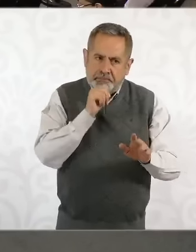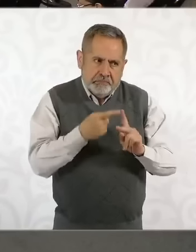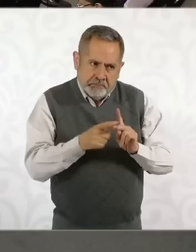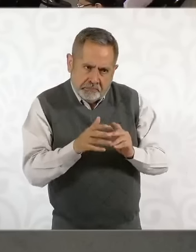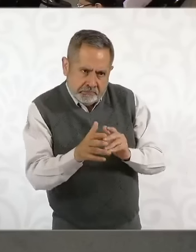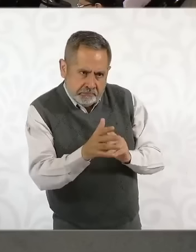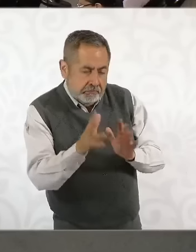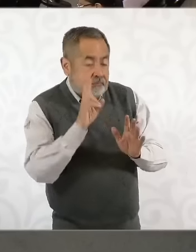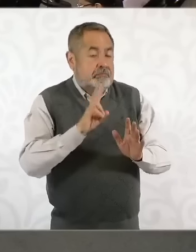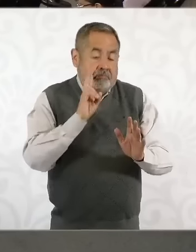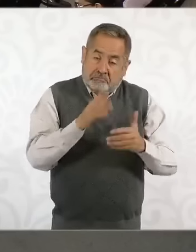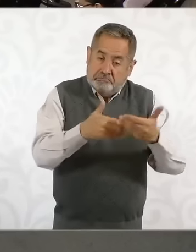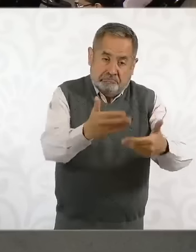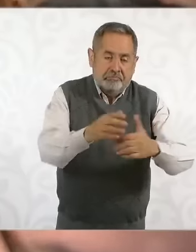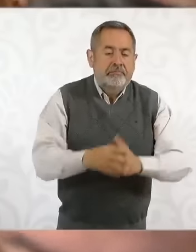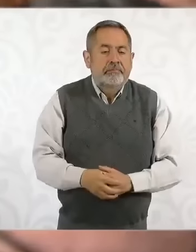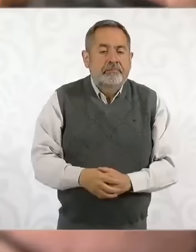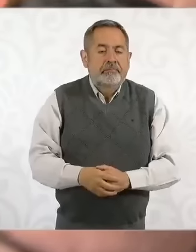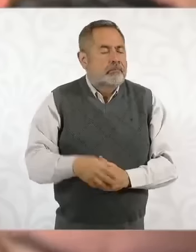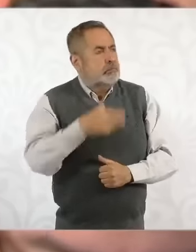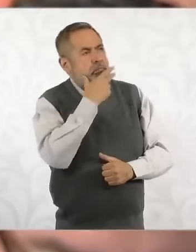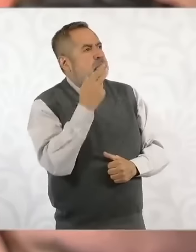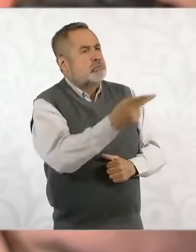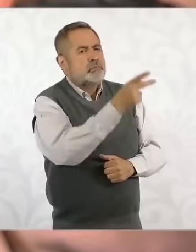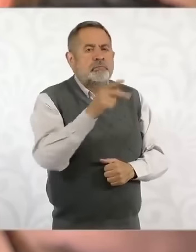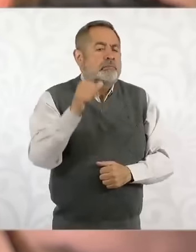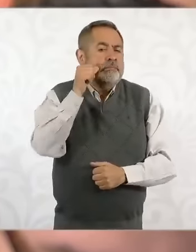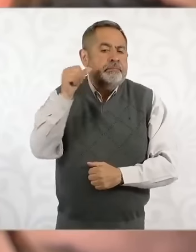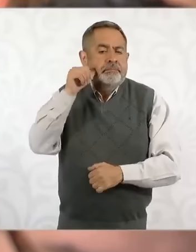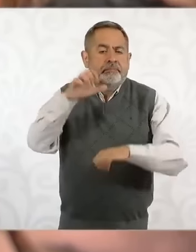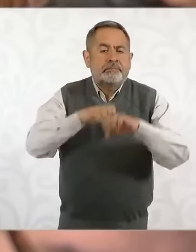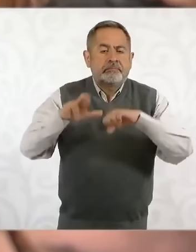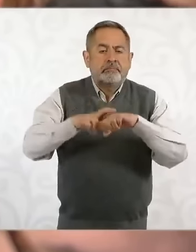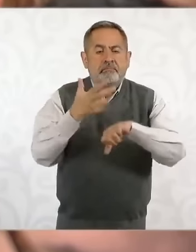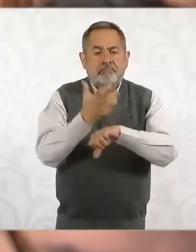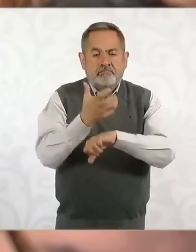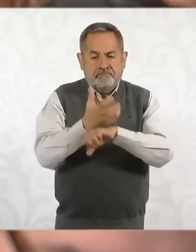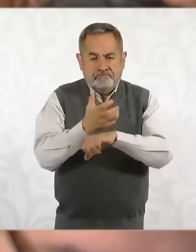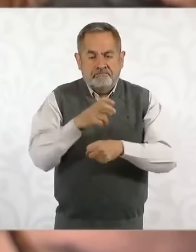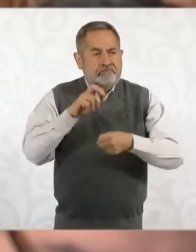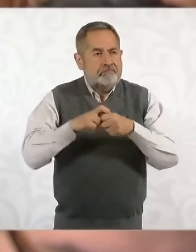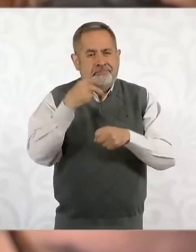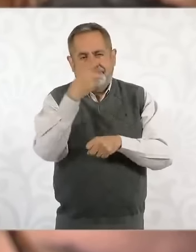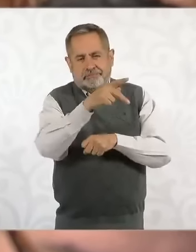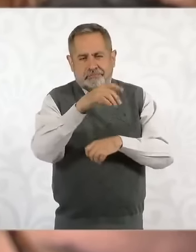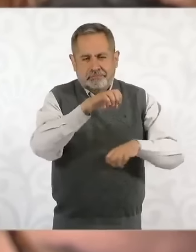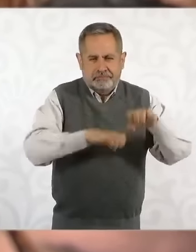opinión respecto. Ayer el embajador de Estados Unidos tuvo un evento en su nueva embajada,